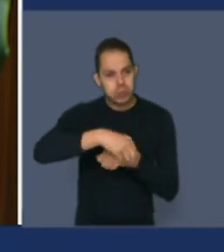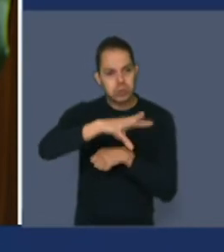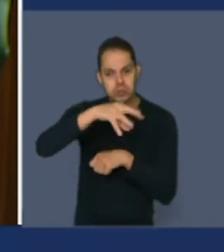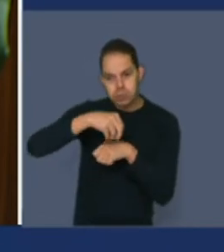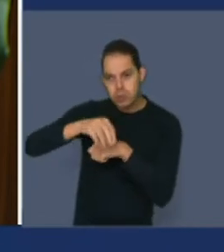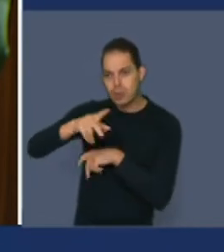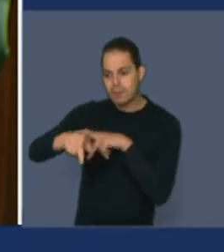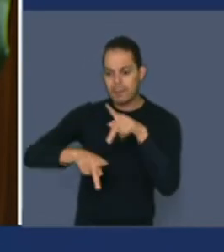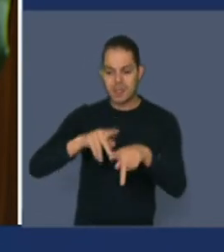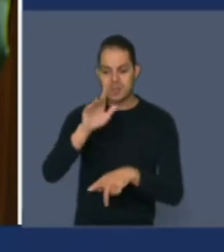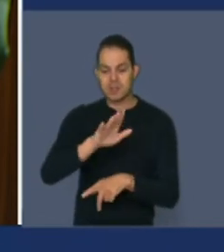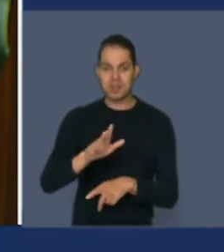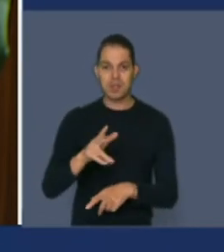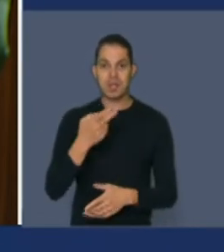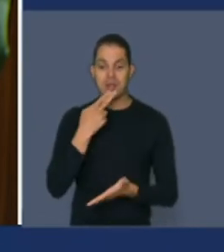A PRIVATIZAÇÃO DOS CORREIOS